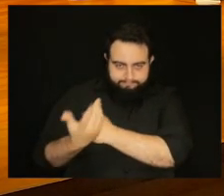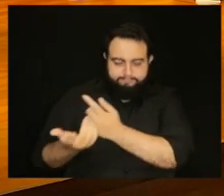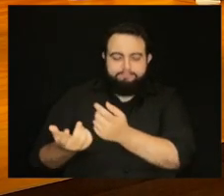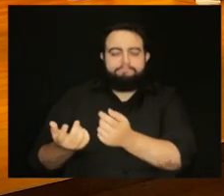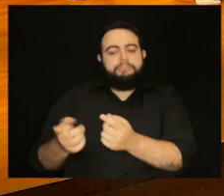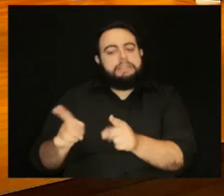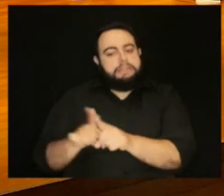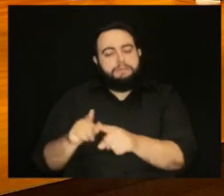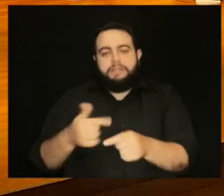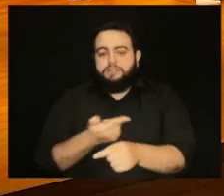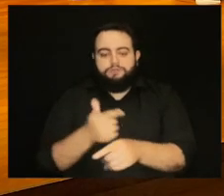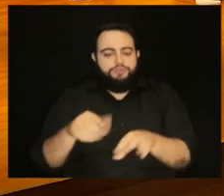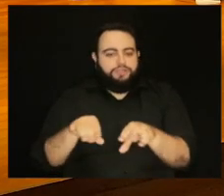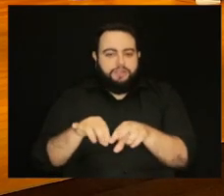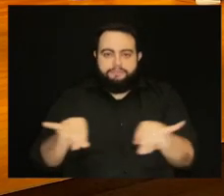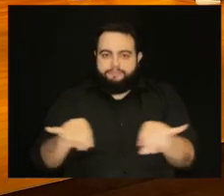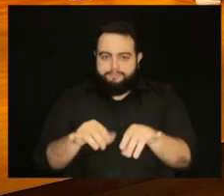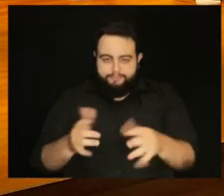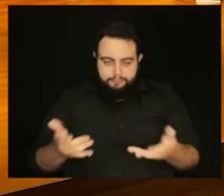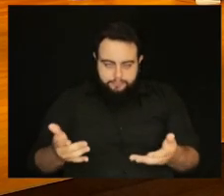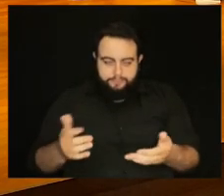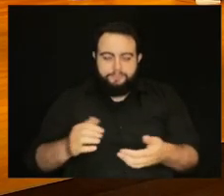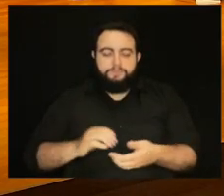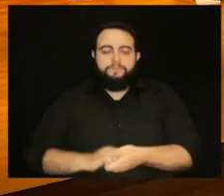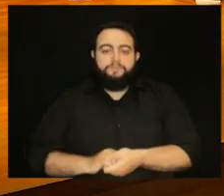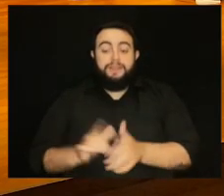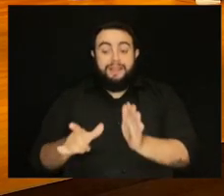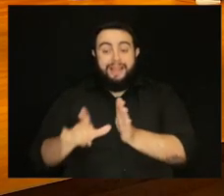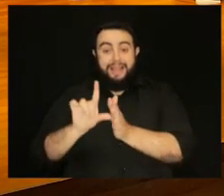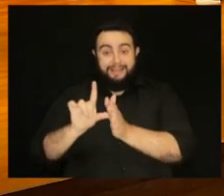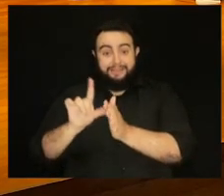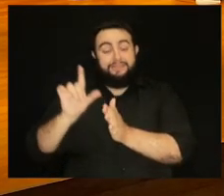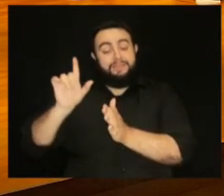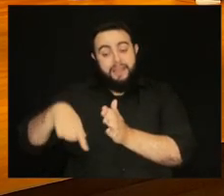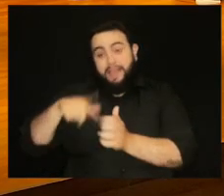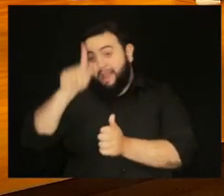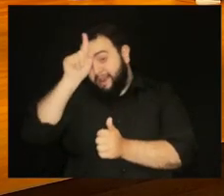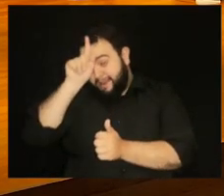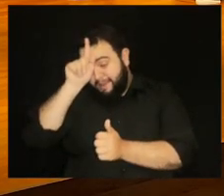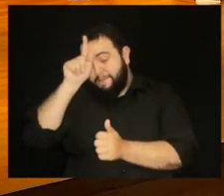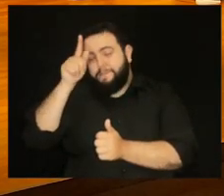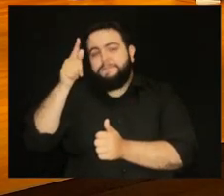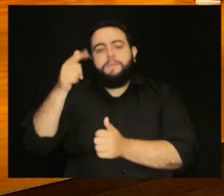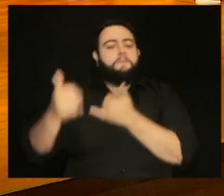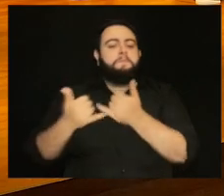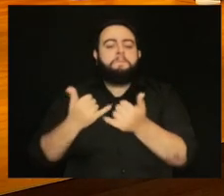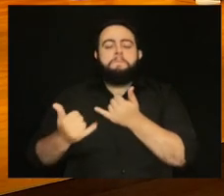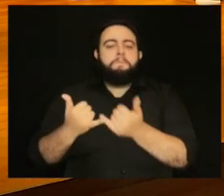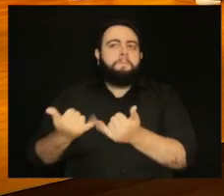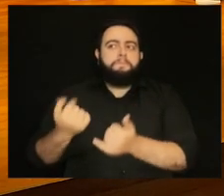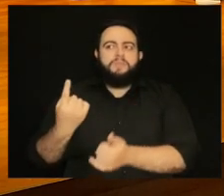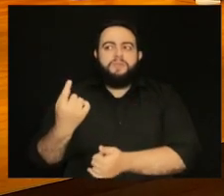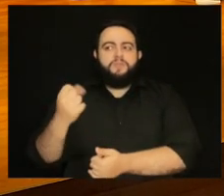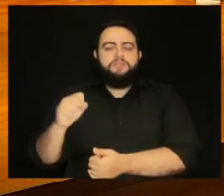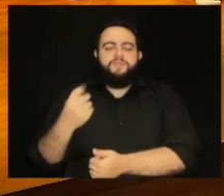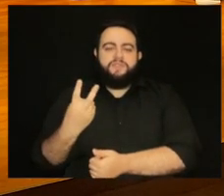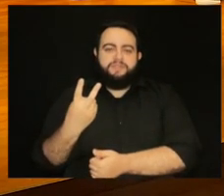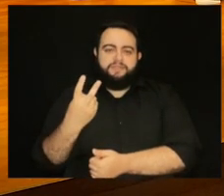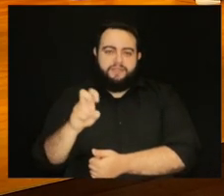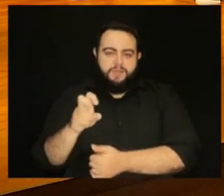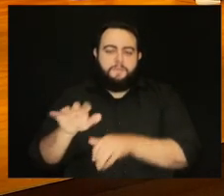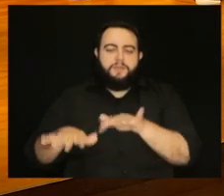Antes tinham vindo os alemães por volta de 1825. Mas essa geração de italianos que vem do começo